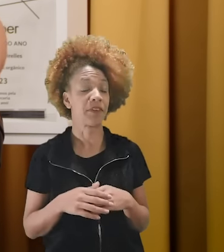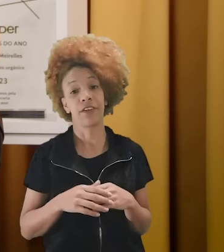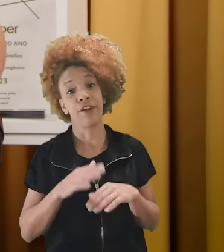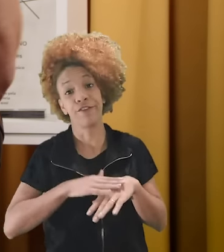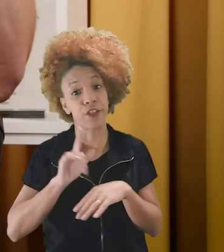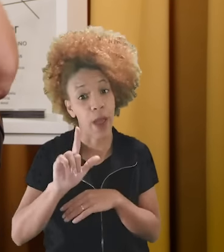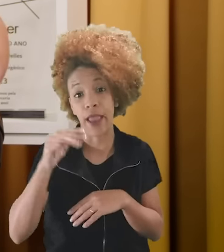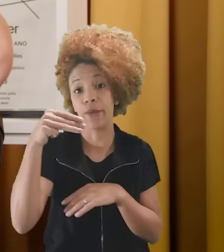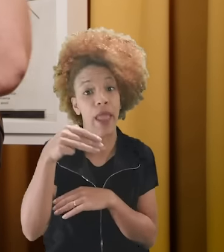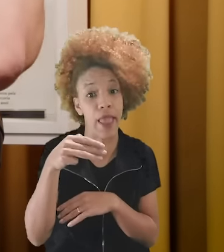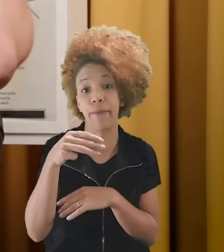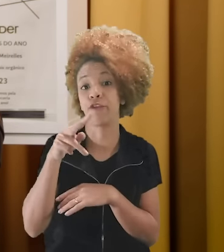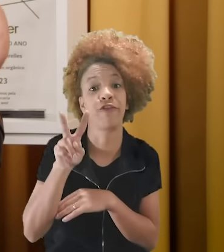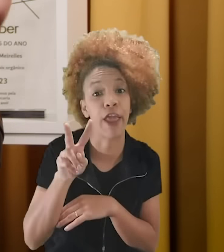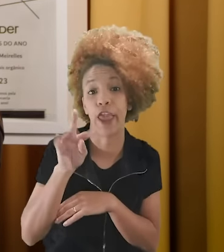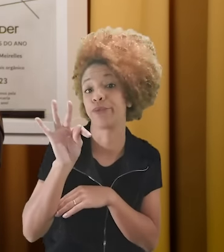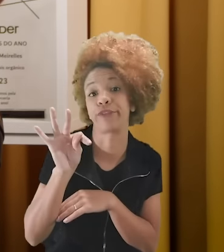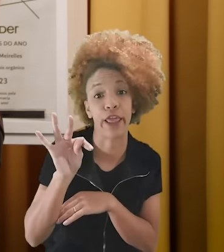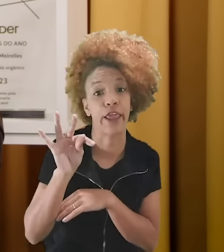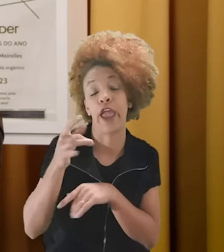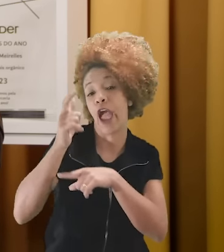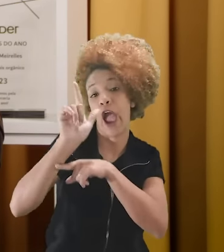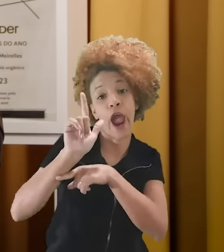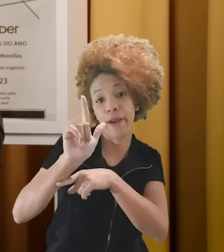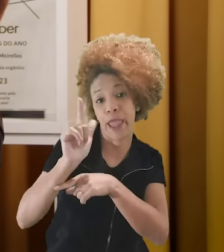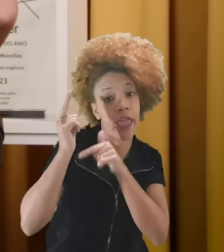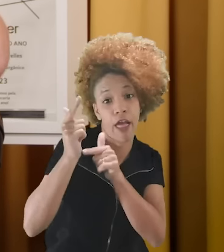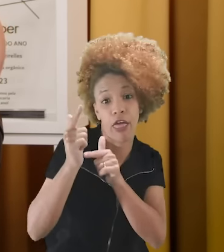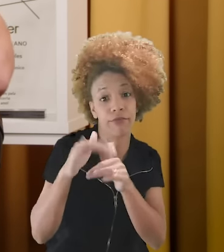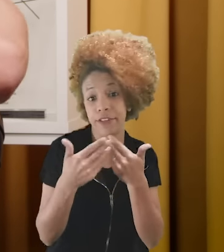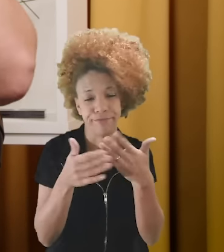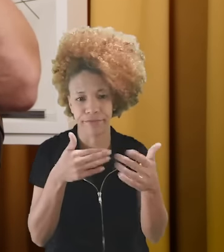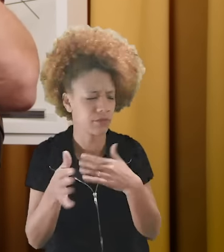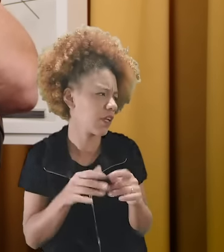faz o l faz o m Faz o v faz o t faz arminha faz tudo para não ser cancelado mas é minha opinião